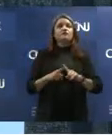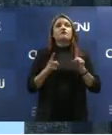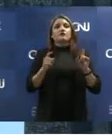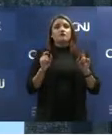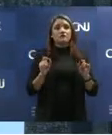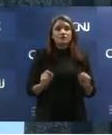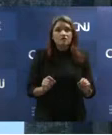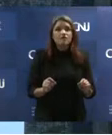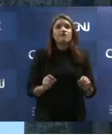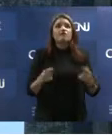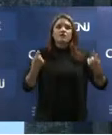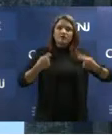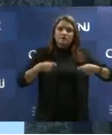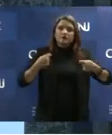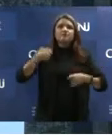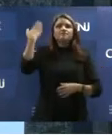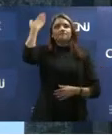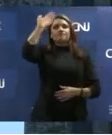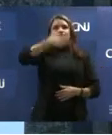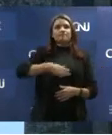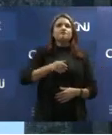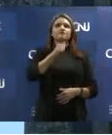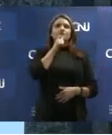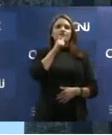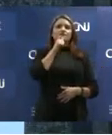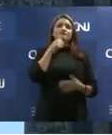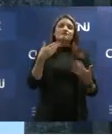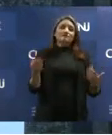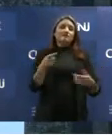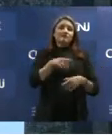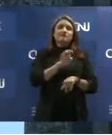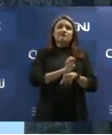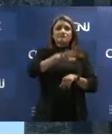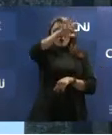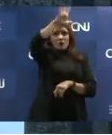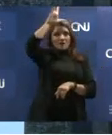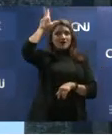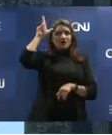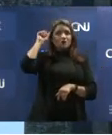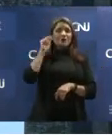A situação no Amazonas sempre foi caótica em relação à execução penal,